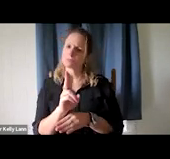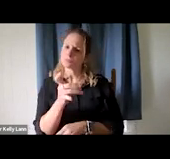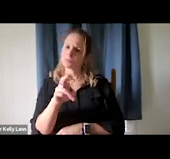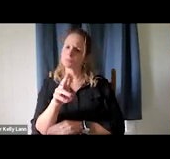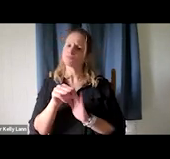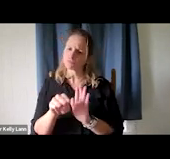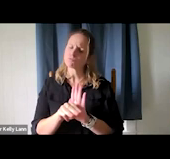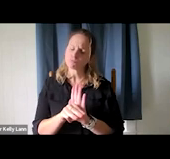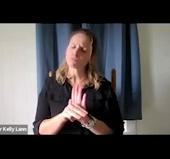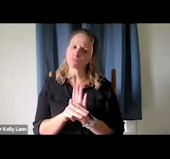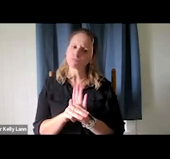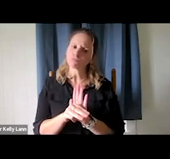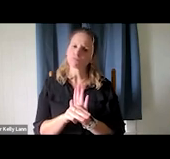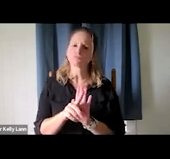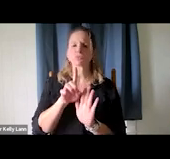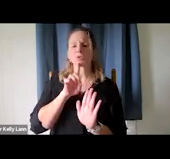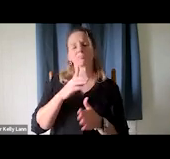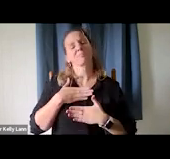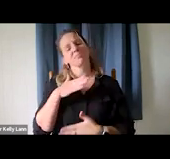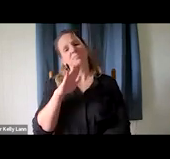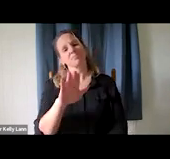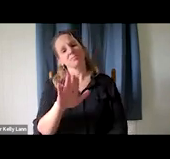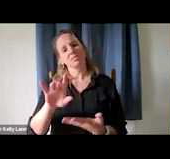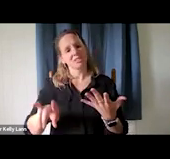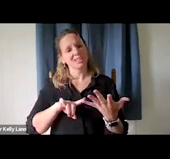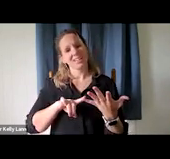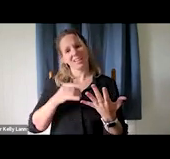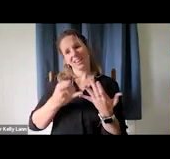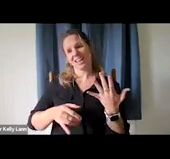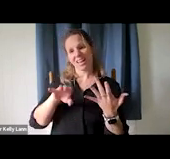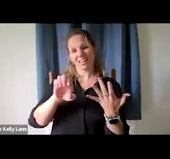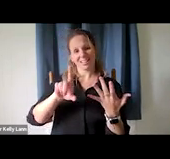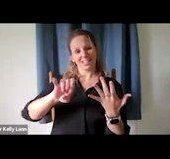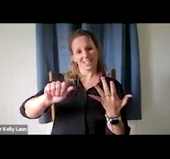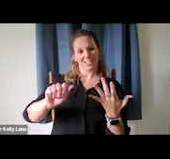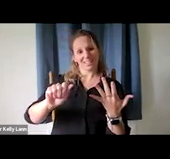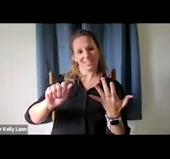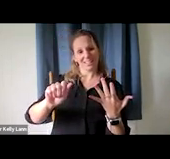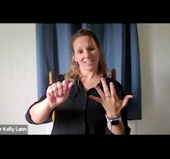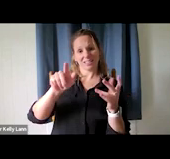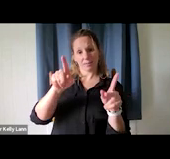También estamos agradecidos de tener con nosotros a Elisa que es una beneficiaria de SOAR y trabajó estrechamente